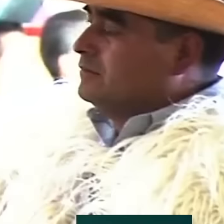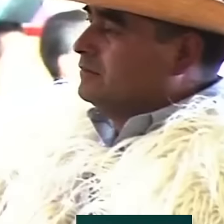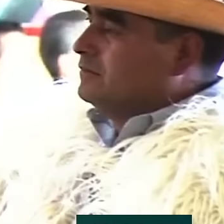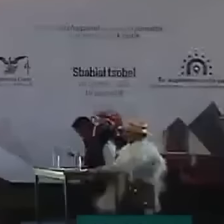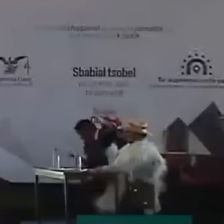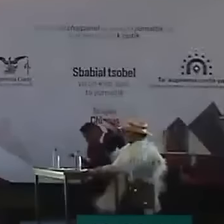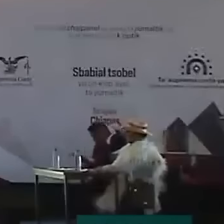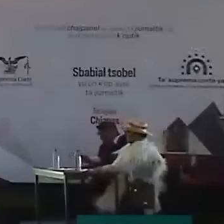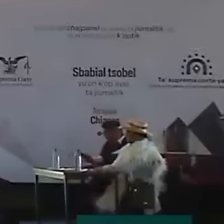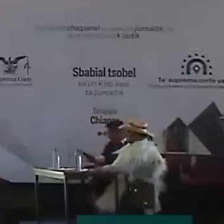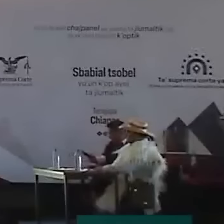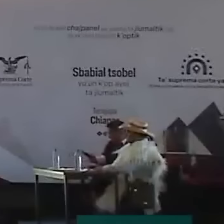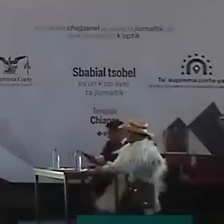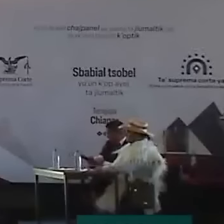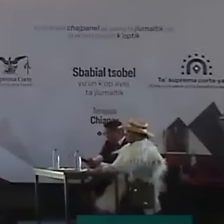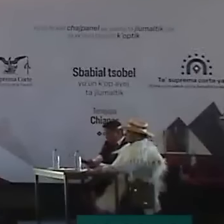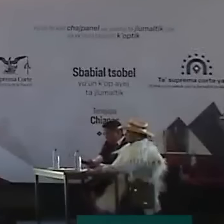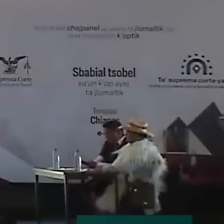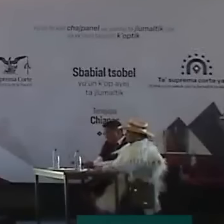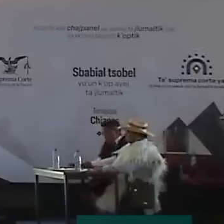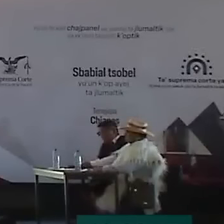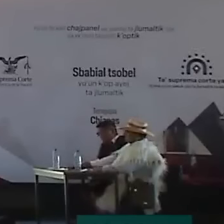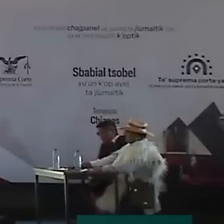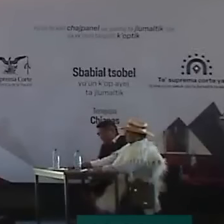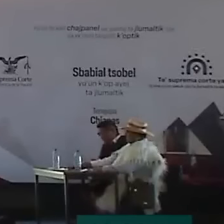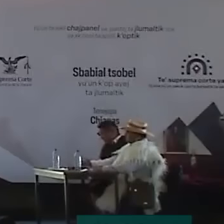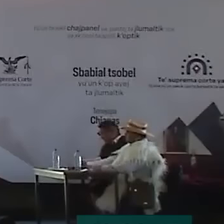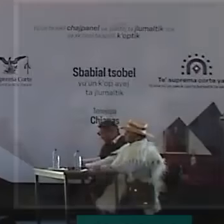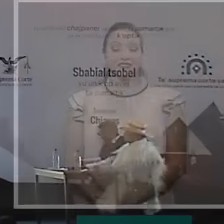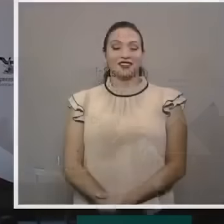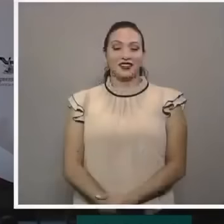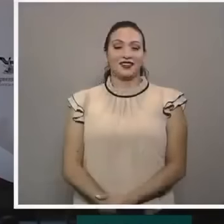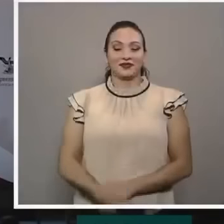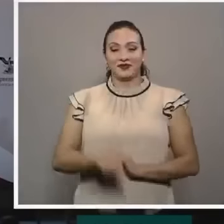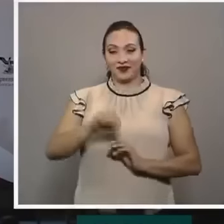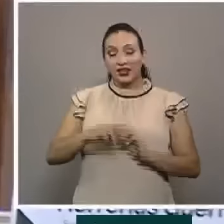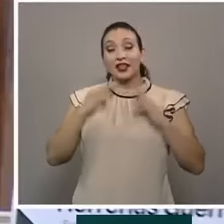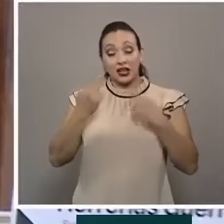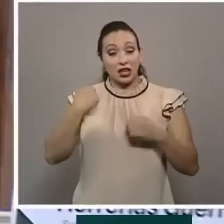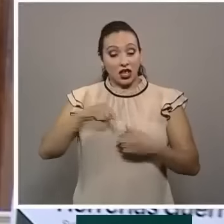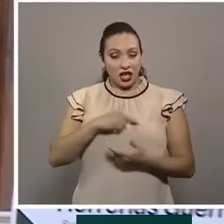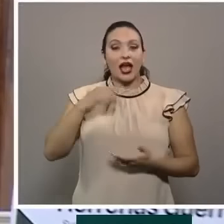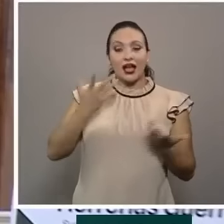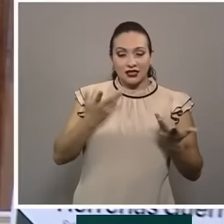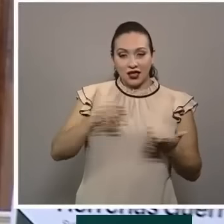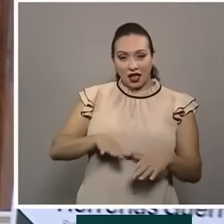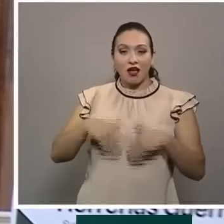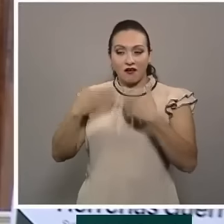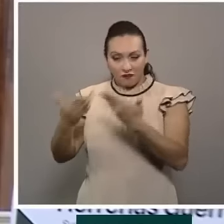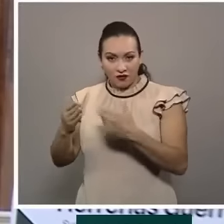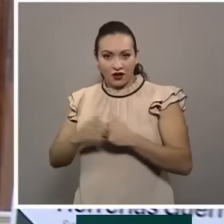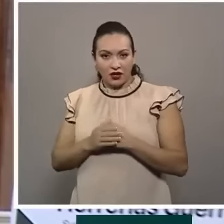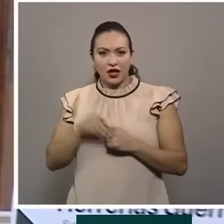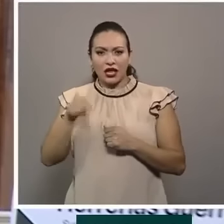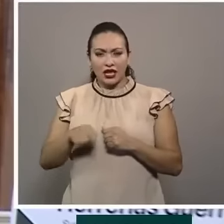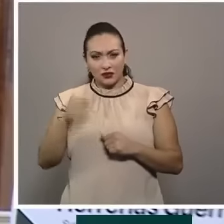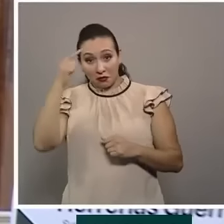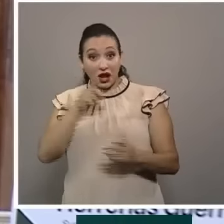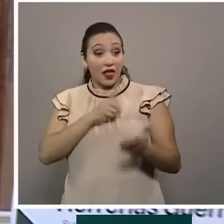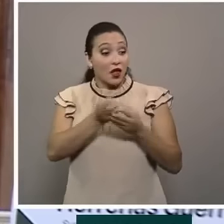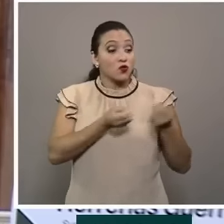Adelante, ministra. Estas sesiones itinerantes no buscan venir a otorgar derechos, sino reconocer lo